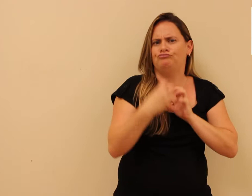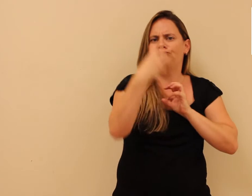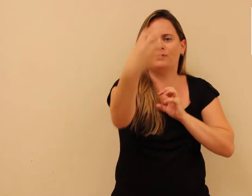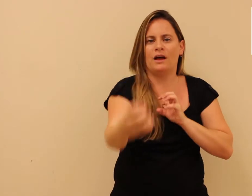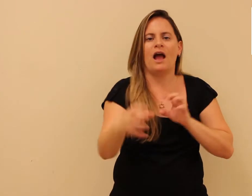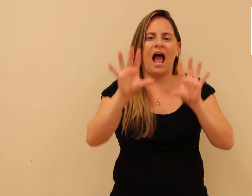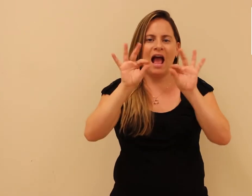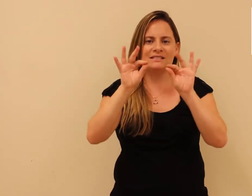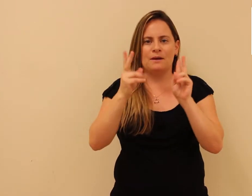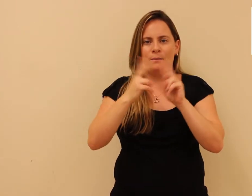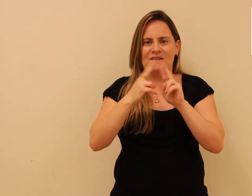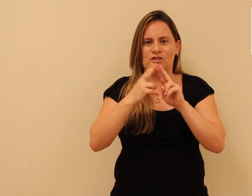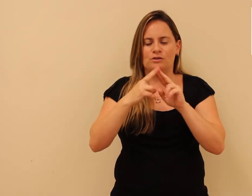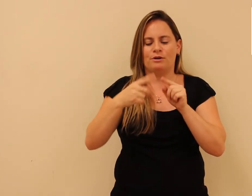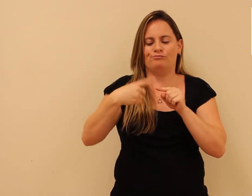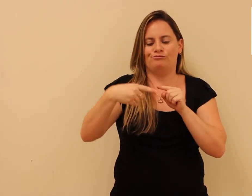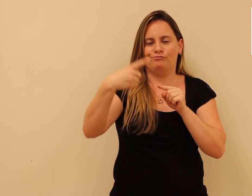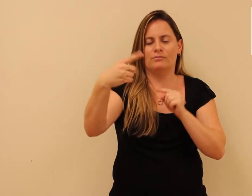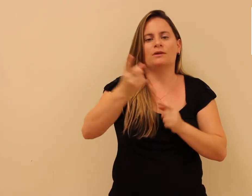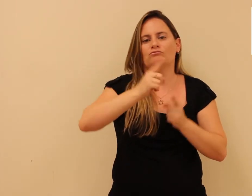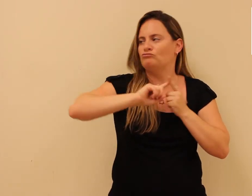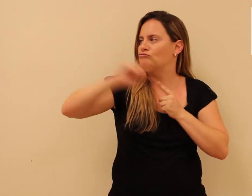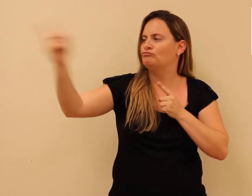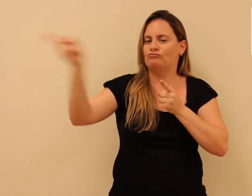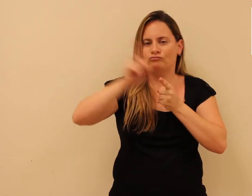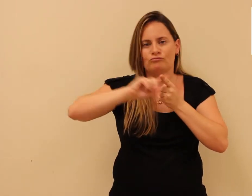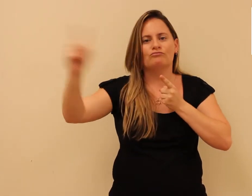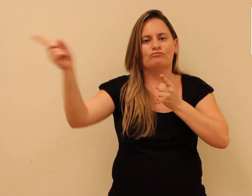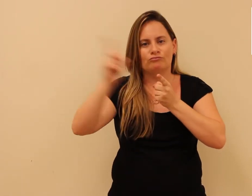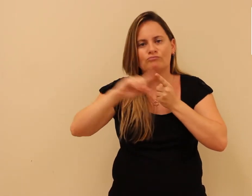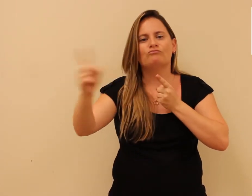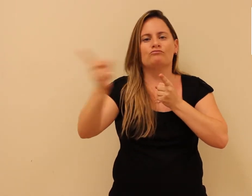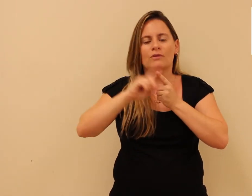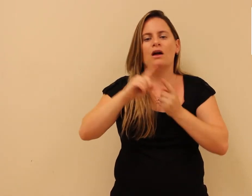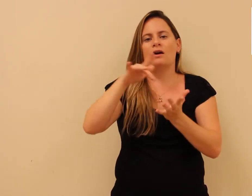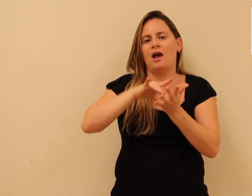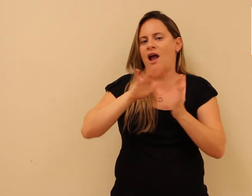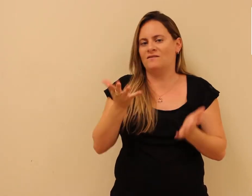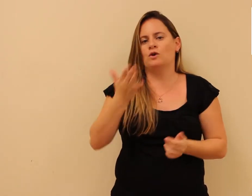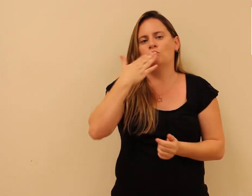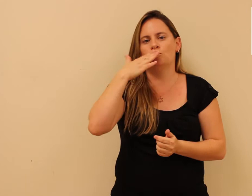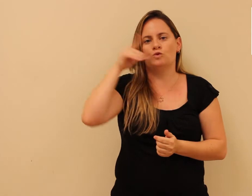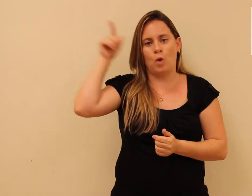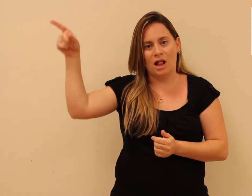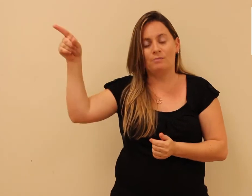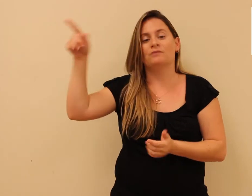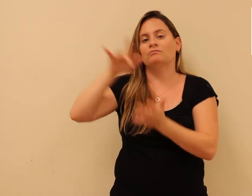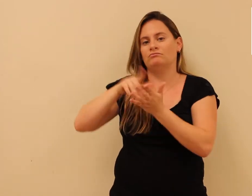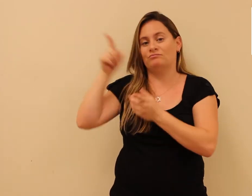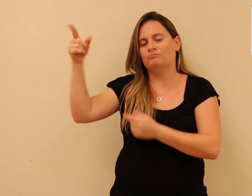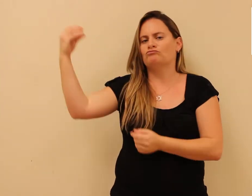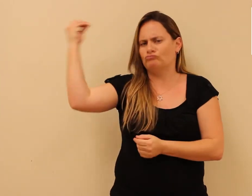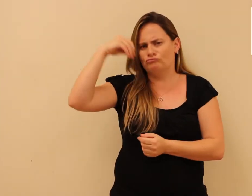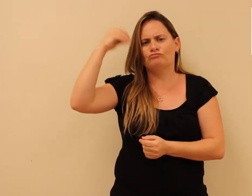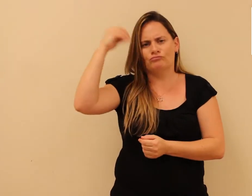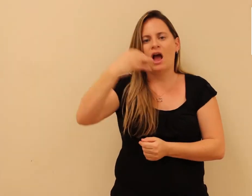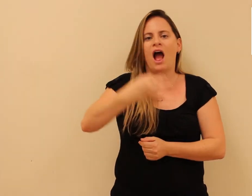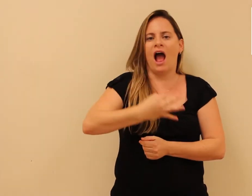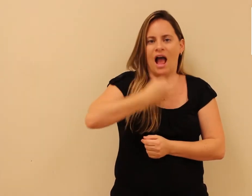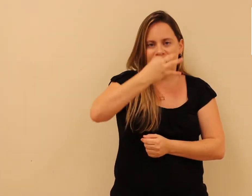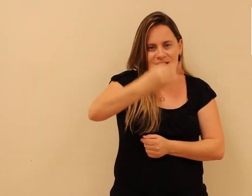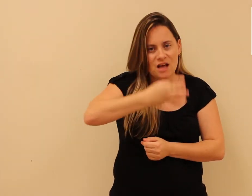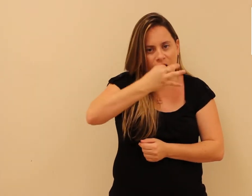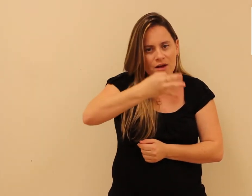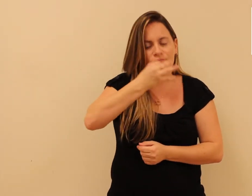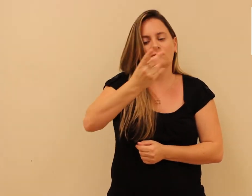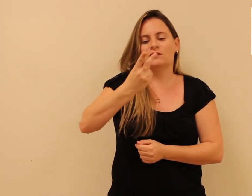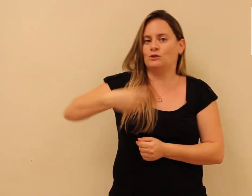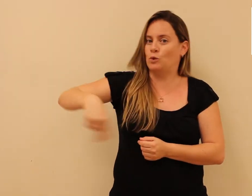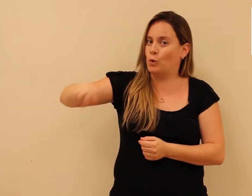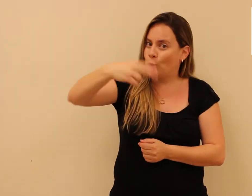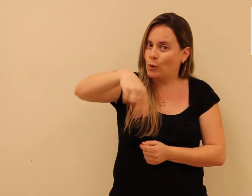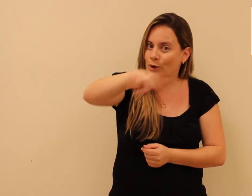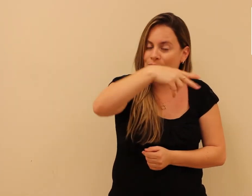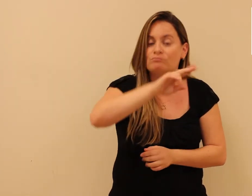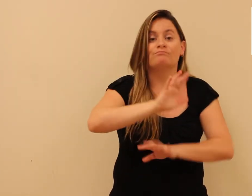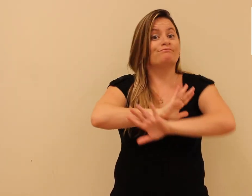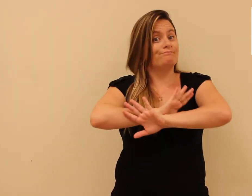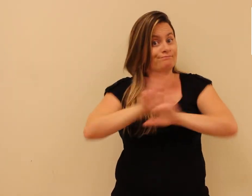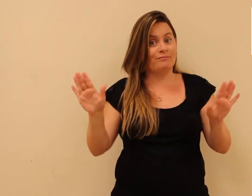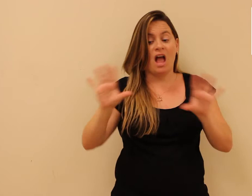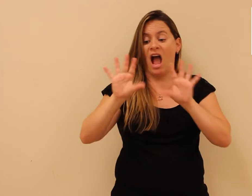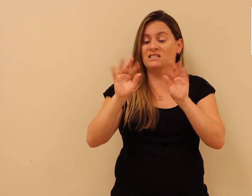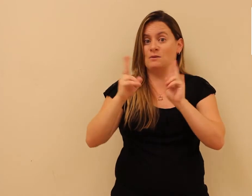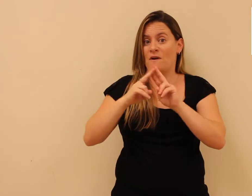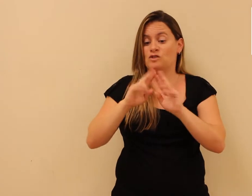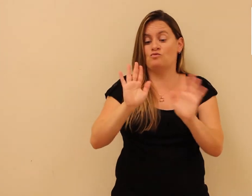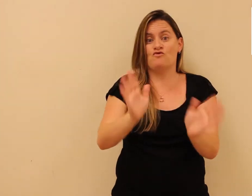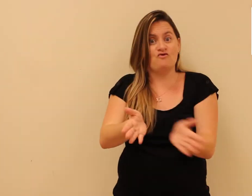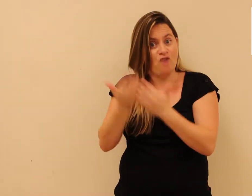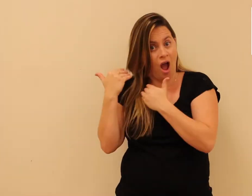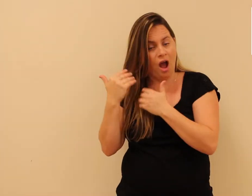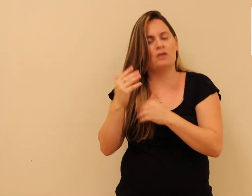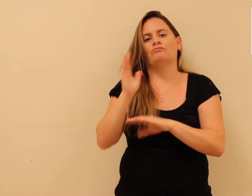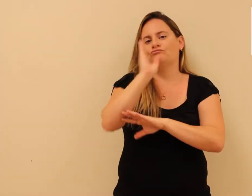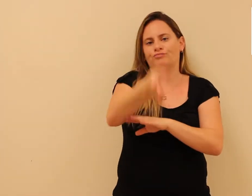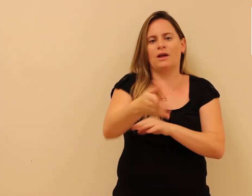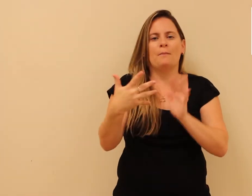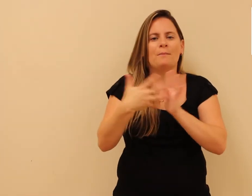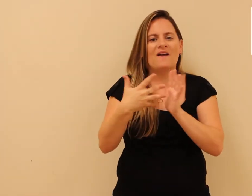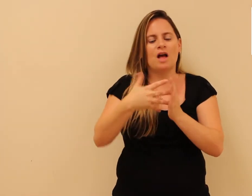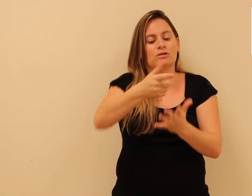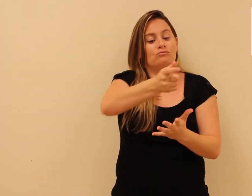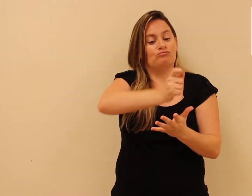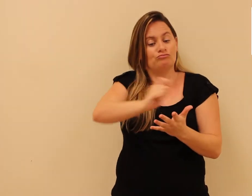הקורס בן 10 מפגשים. המפגשים יתקיימו בירושלים ויכללו הרצאות וסיורים אחרי 10 מפגשים יהיה מבחן בכתב